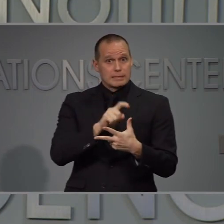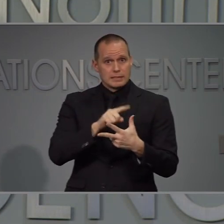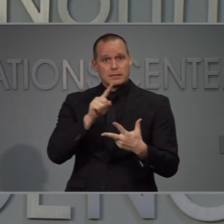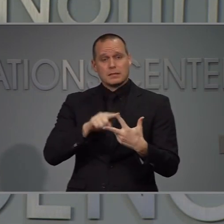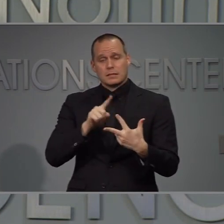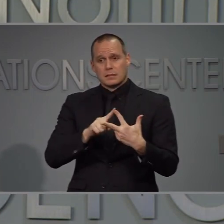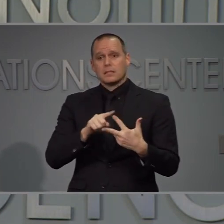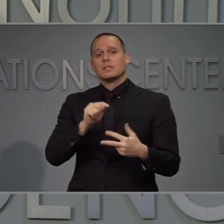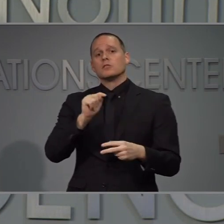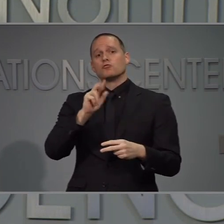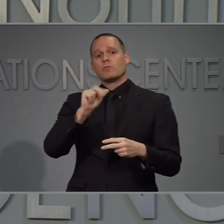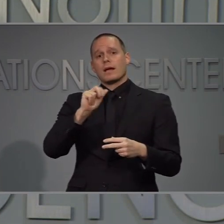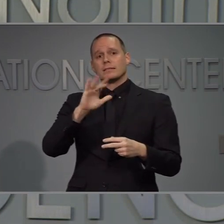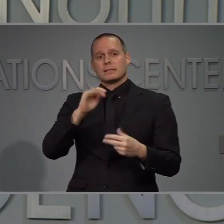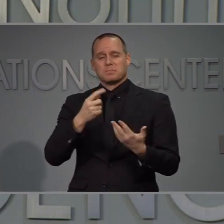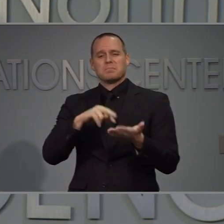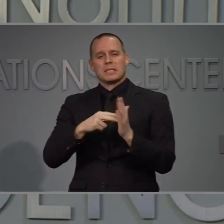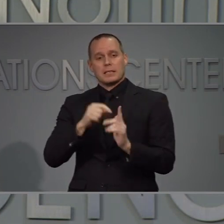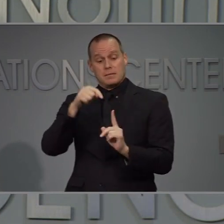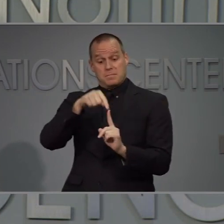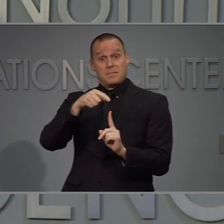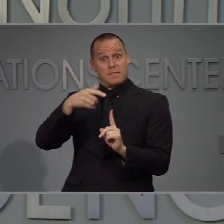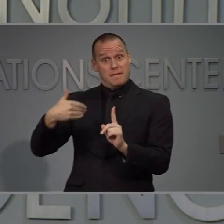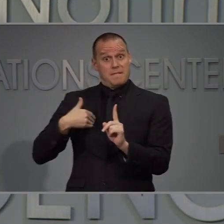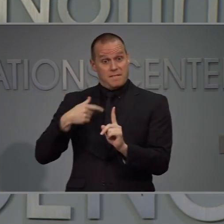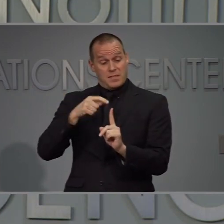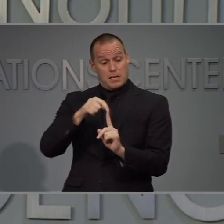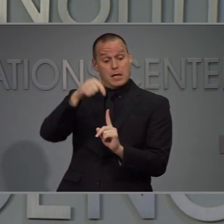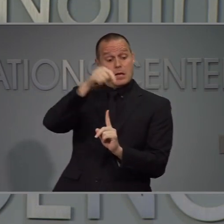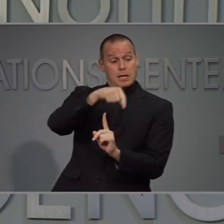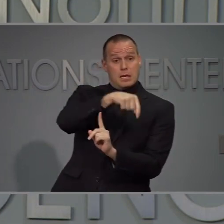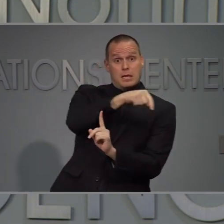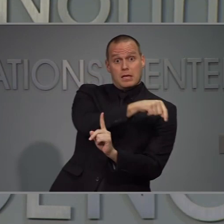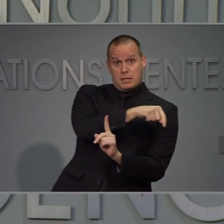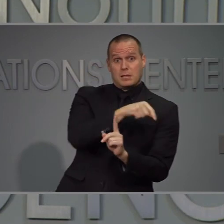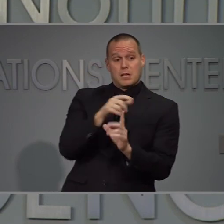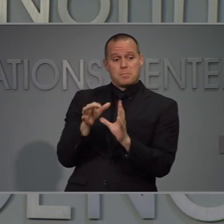Y necesitamos que nuestras tendencias se dirigen a la dirección adecuada.